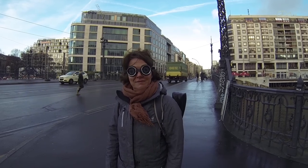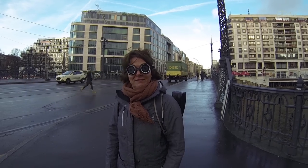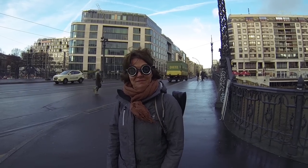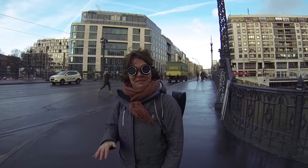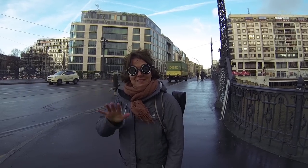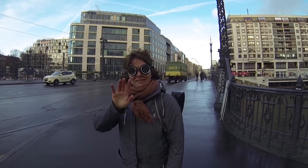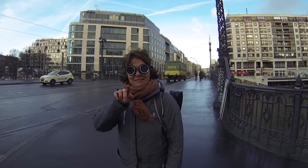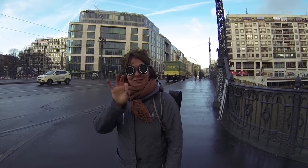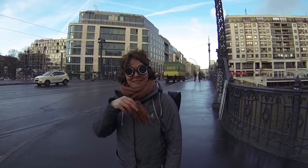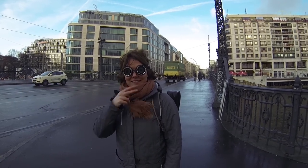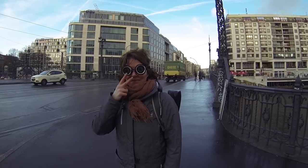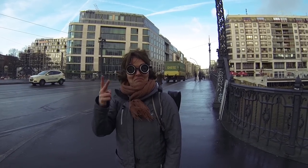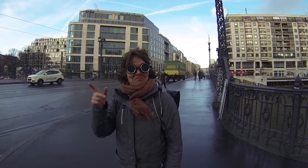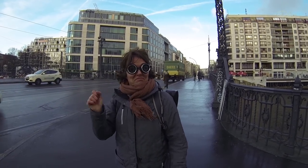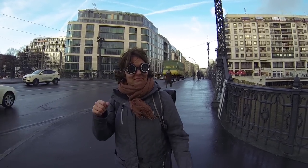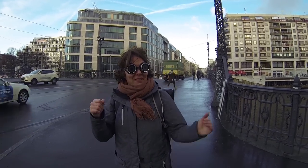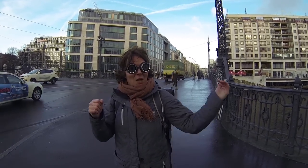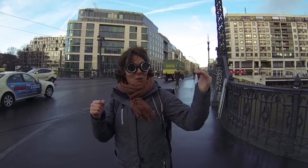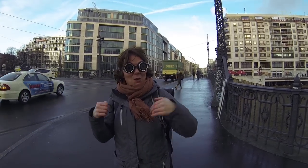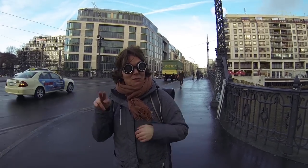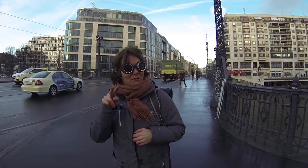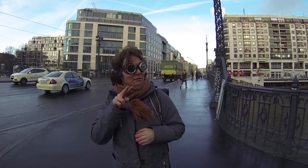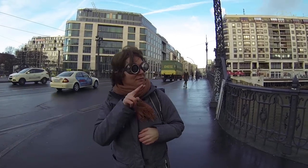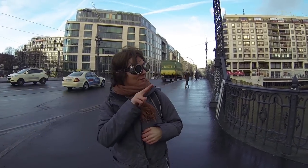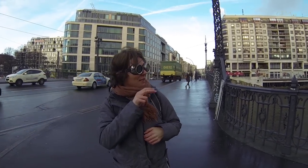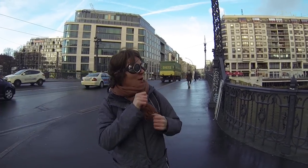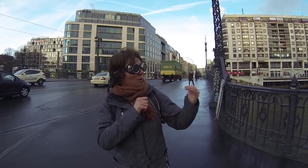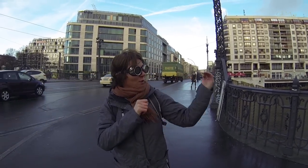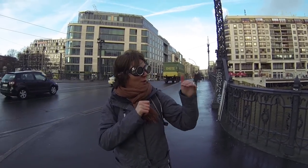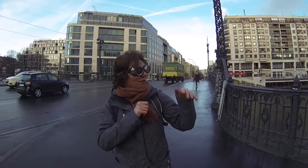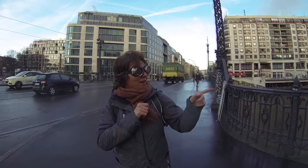Ah, da ist die Kamera. Hallo! Wenn ich die Autos sehen will, muss ich den Kopf drehen.